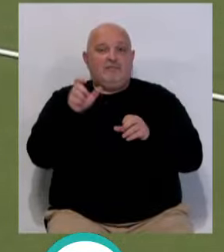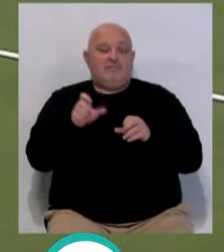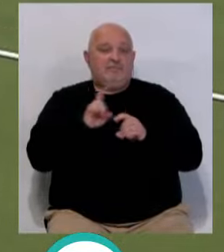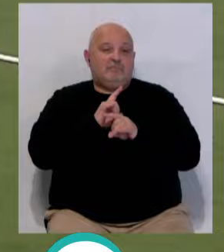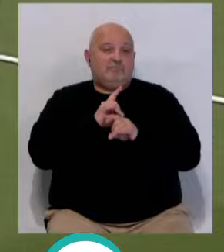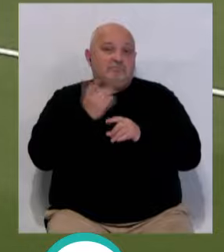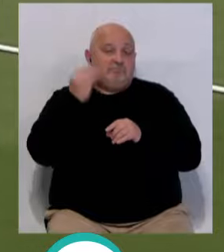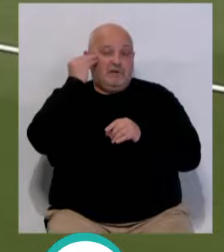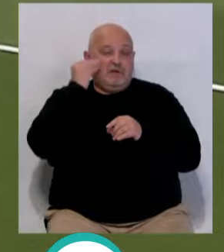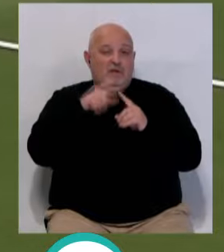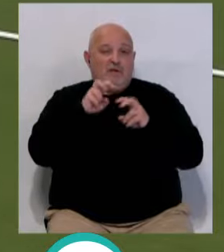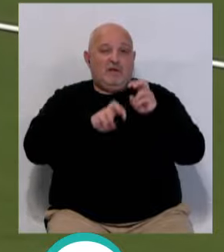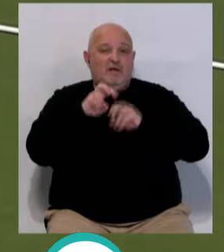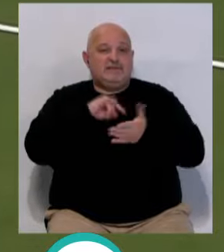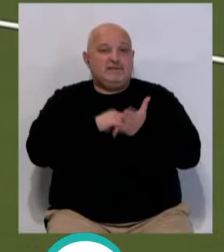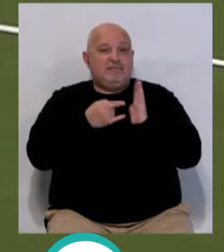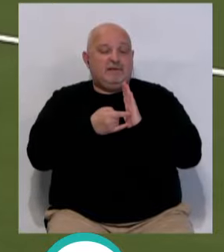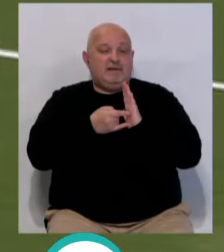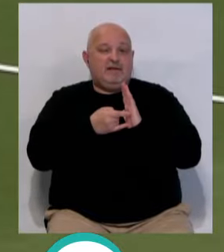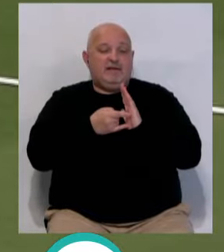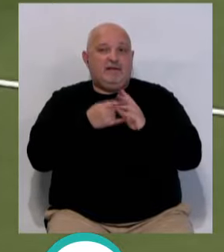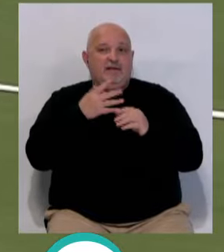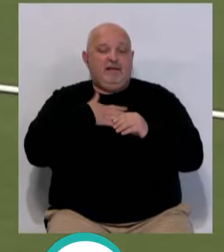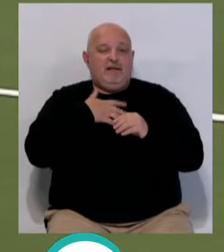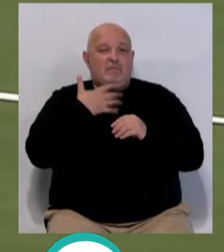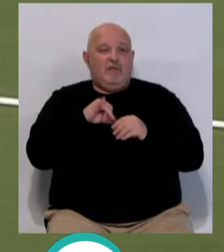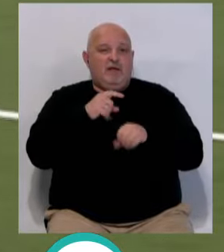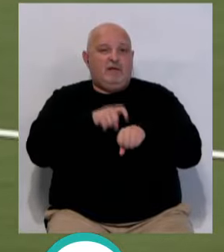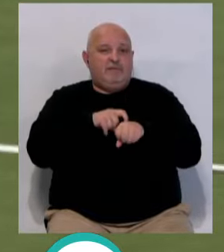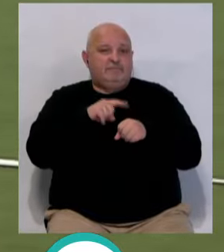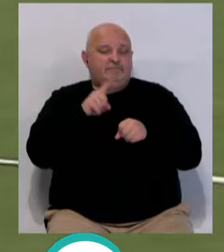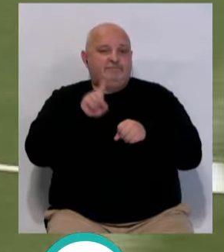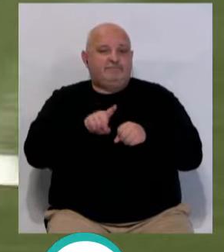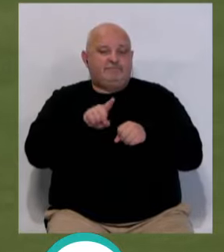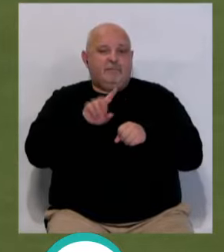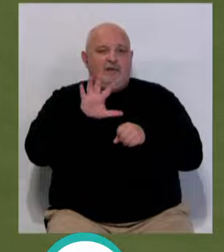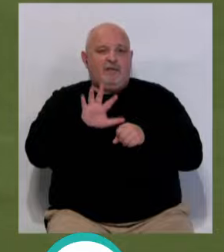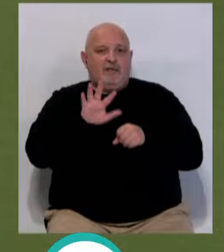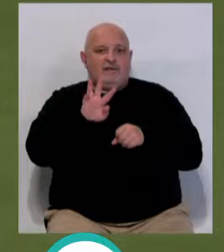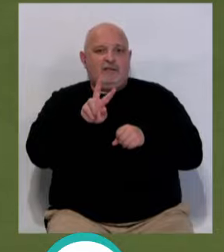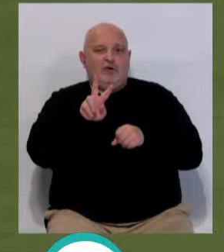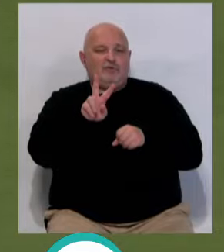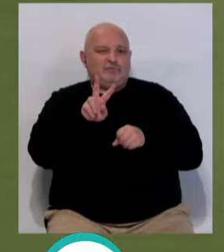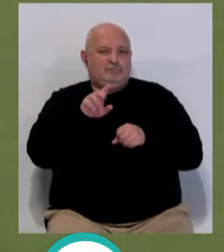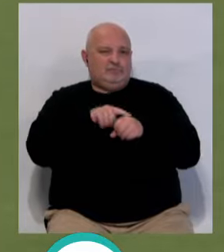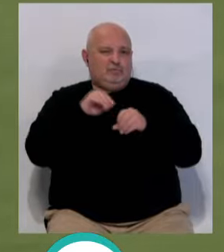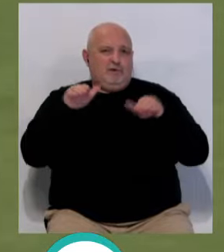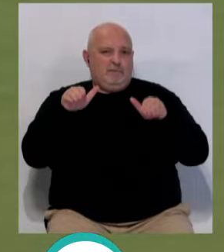pensar que para igualar el sistema del Cholo ese posible un 5 32 que pudiera plantear aquí en el